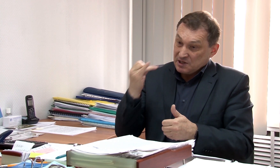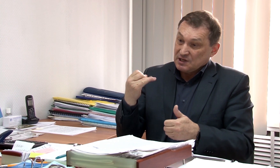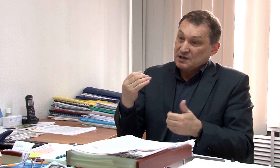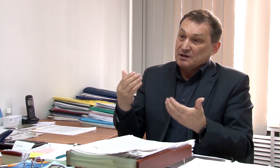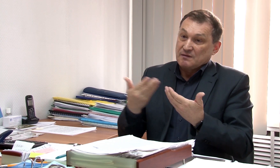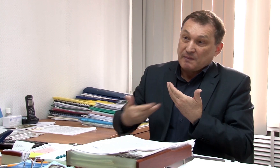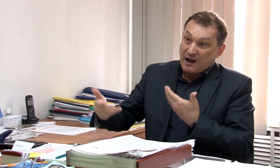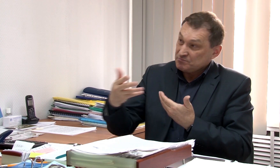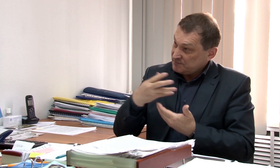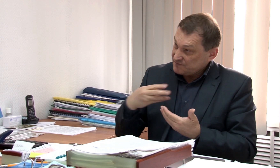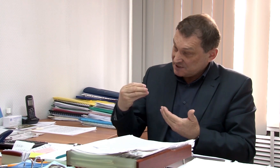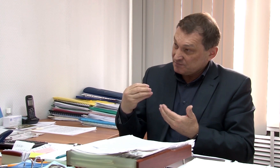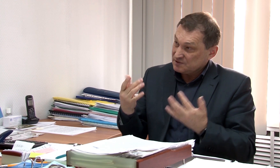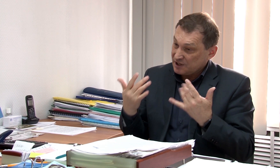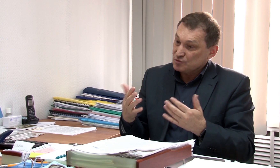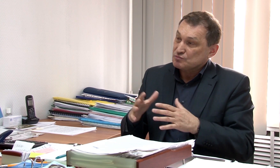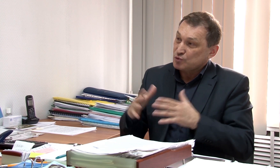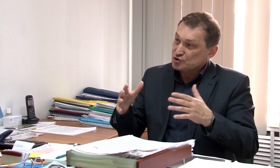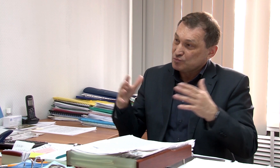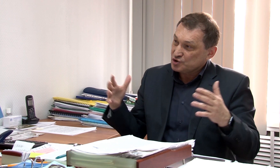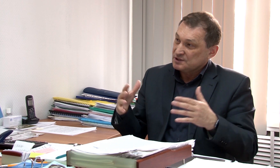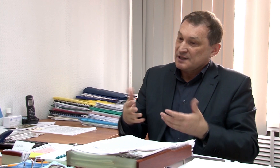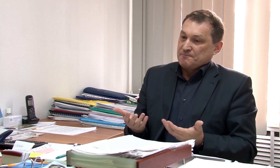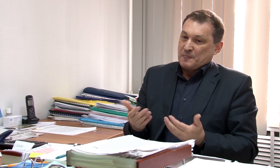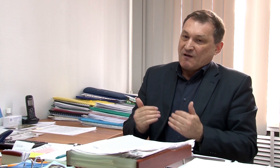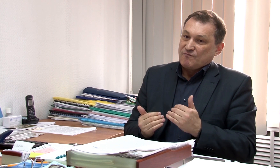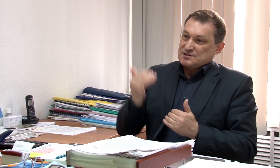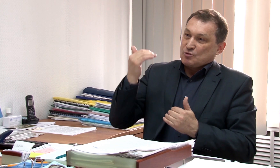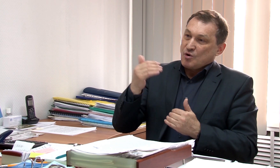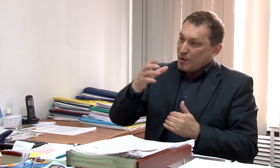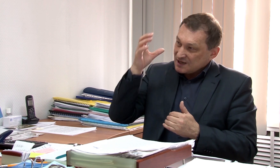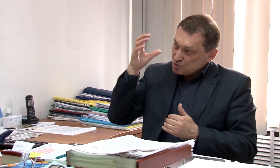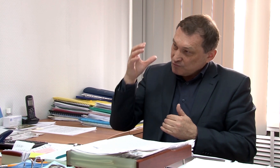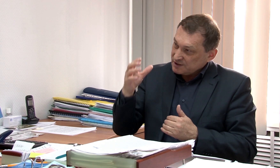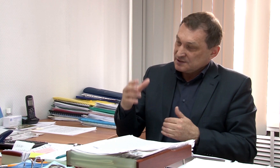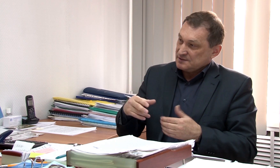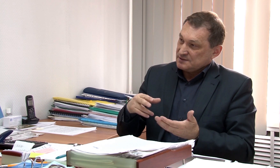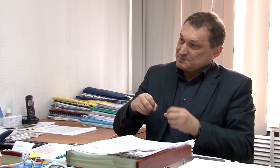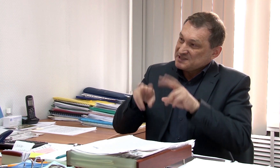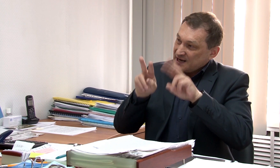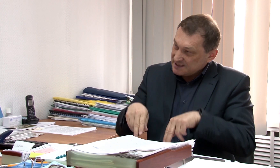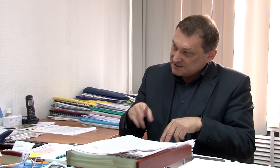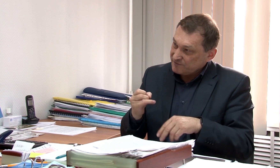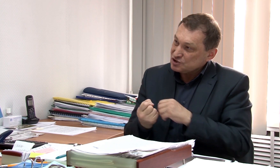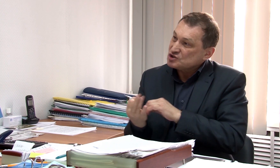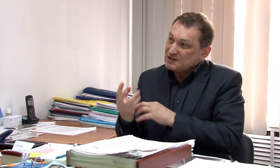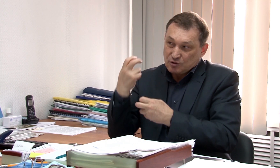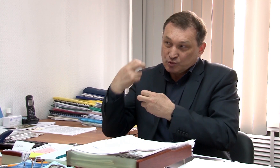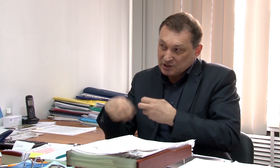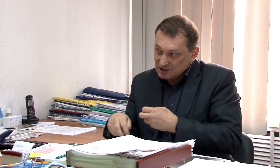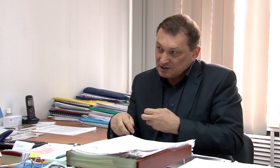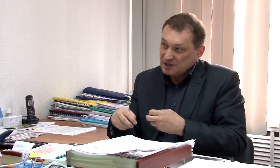нам всем требуется больше и больше высокообразованных специалистов из числа глухих.